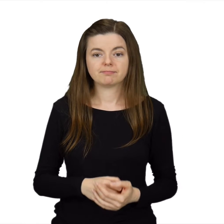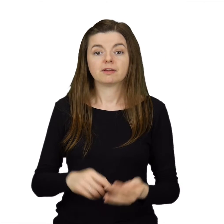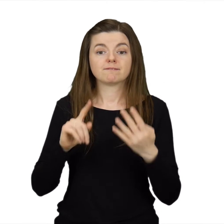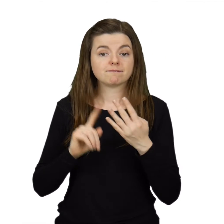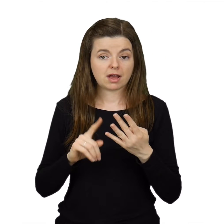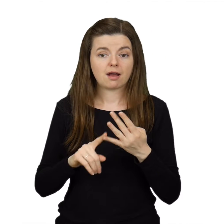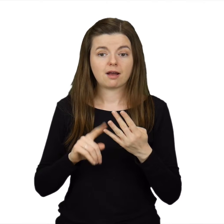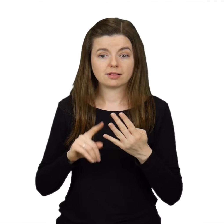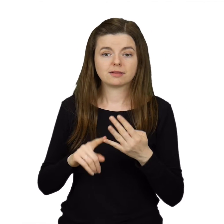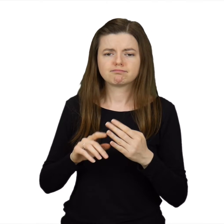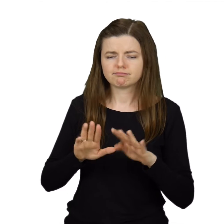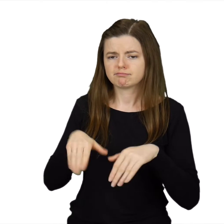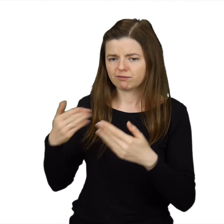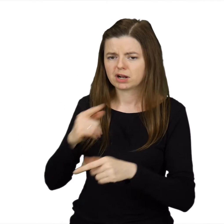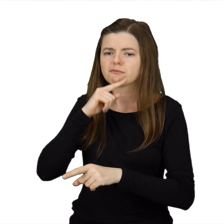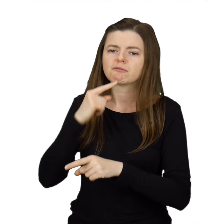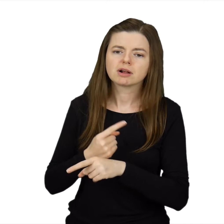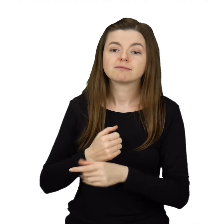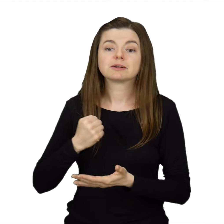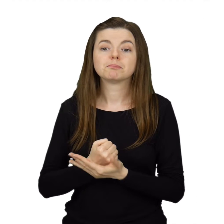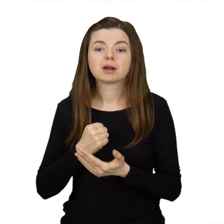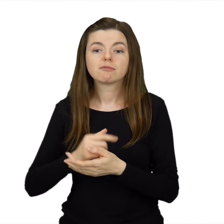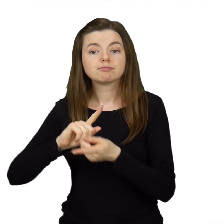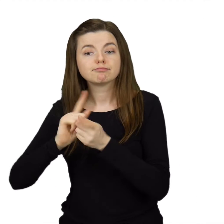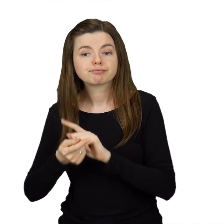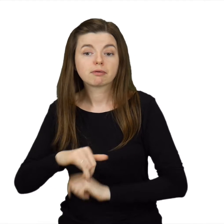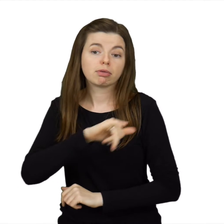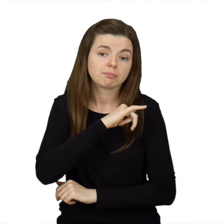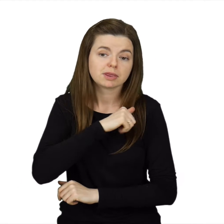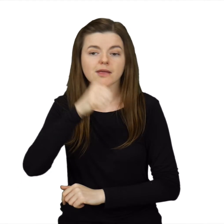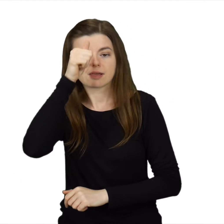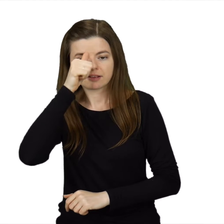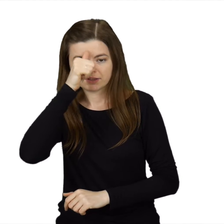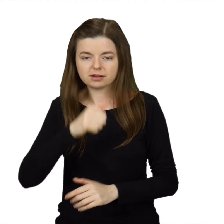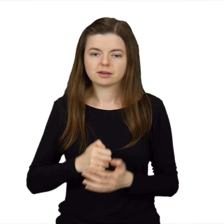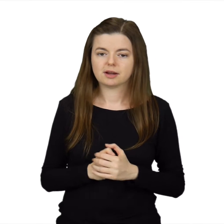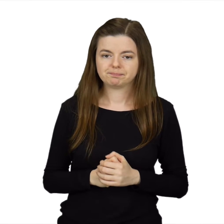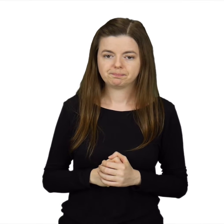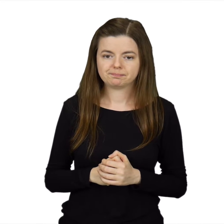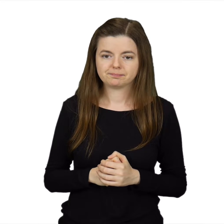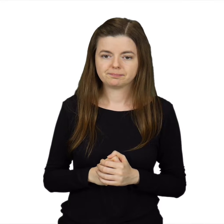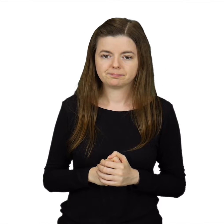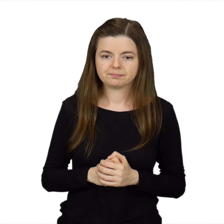wydawanie decyzji w sprawie zmiany imienia i nazwiska,